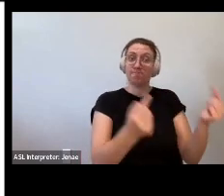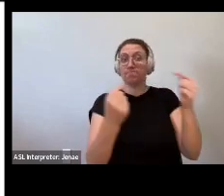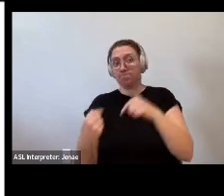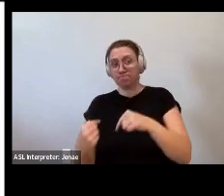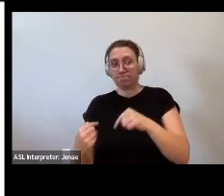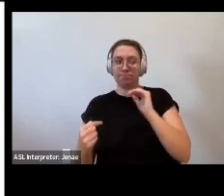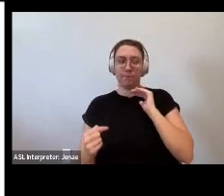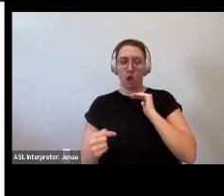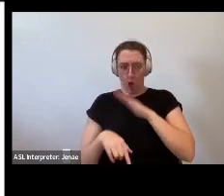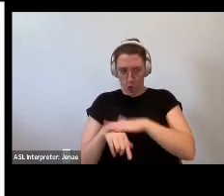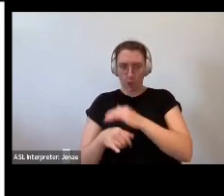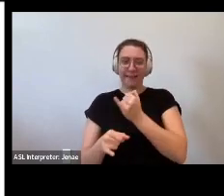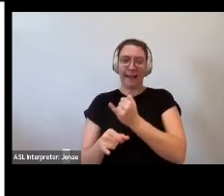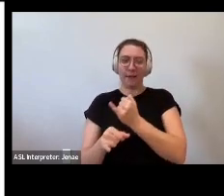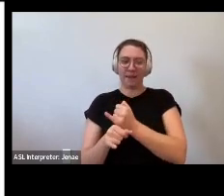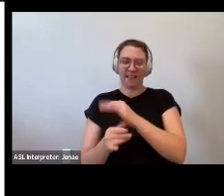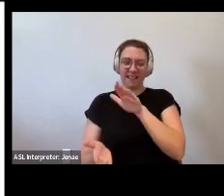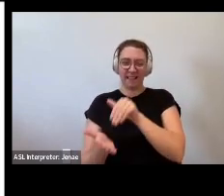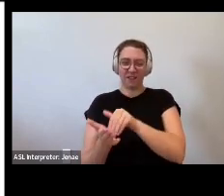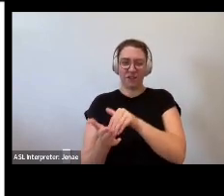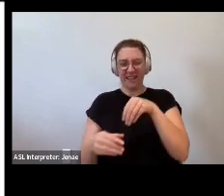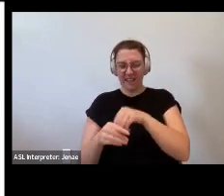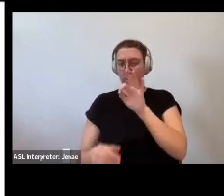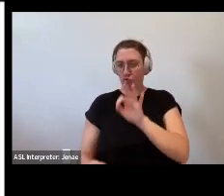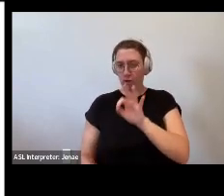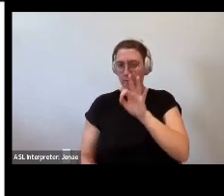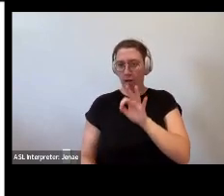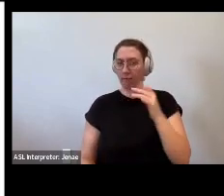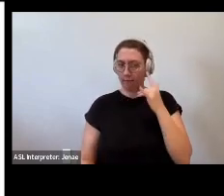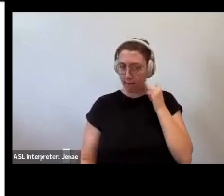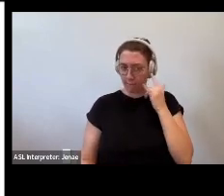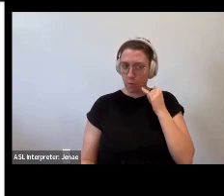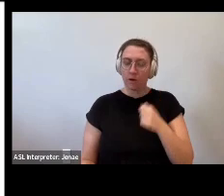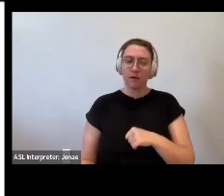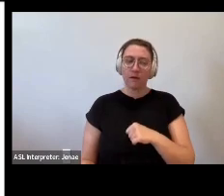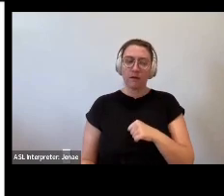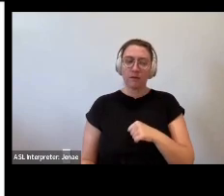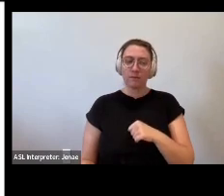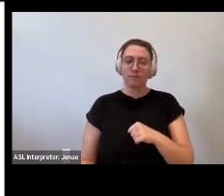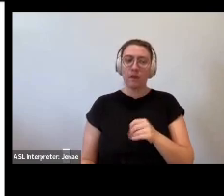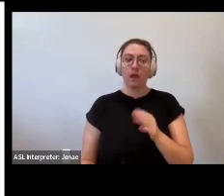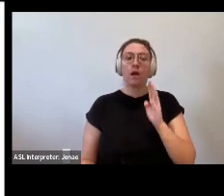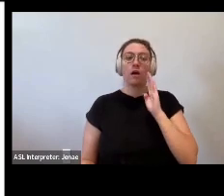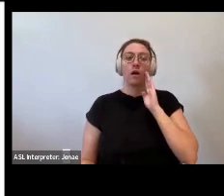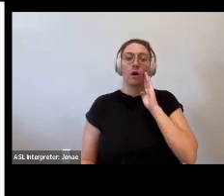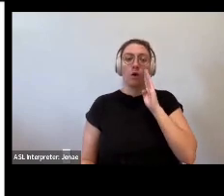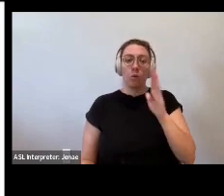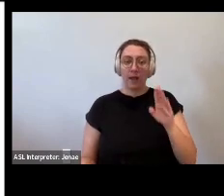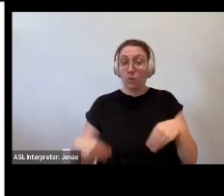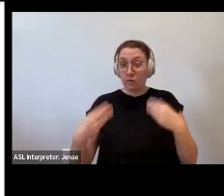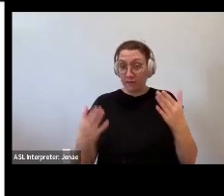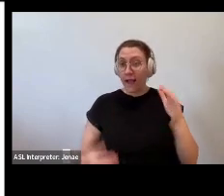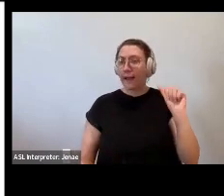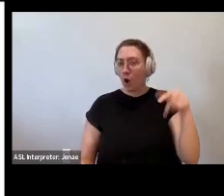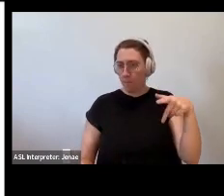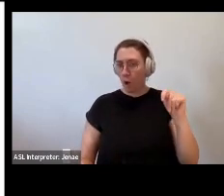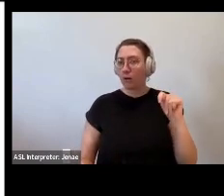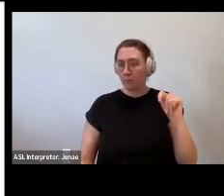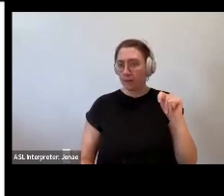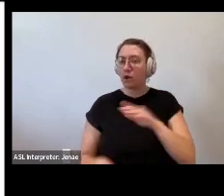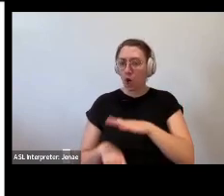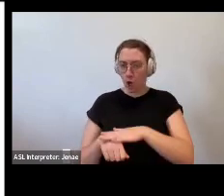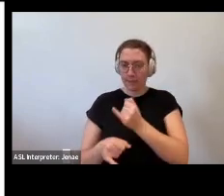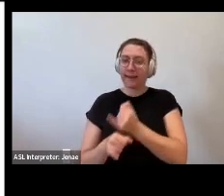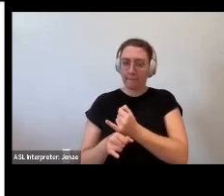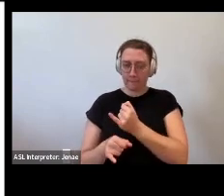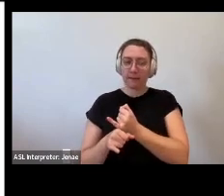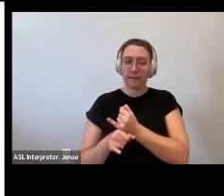En nuestro campus de Fremont, California, se les proporcionará un apartamento gratuito